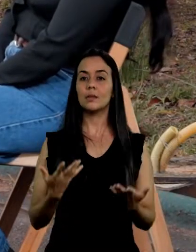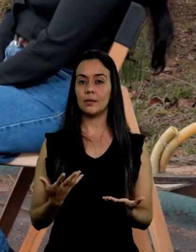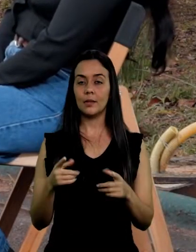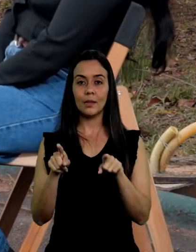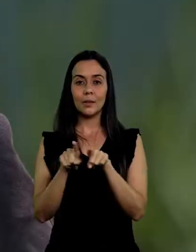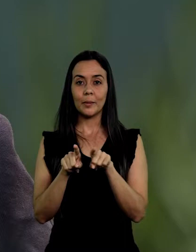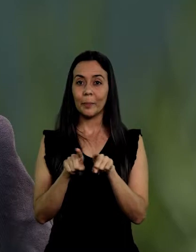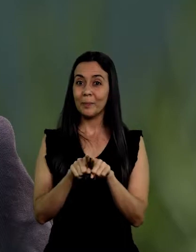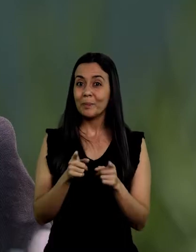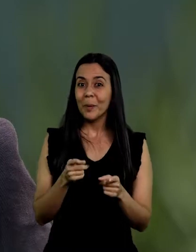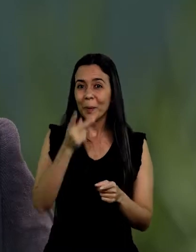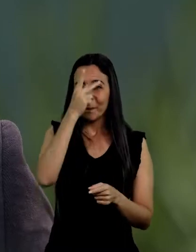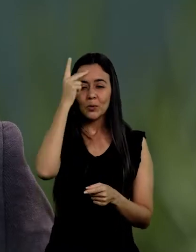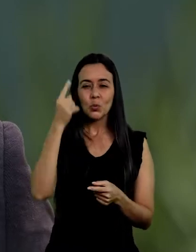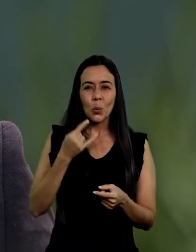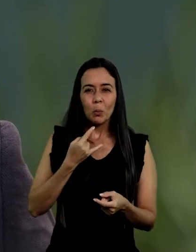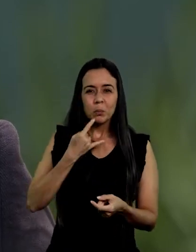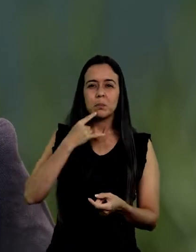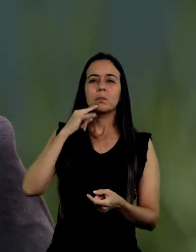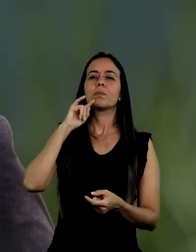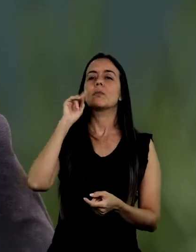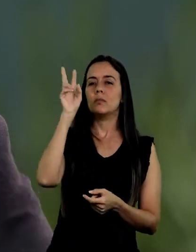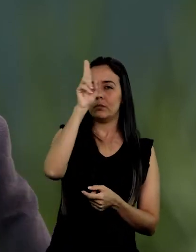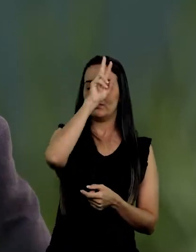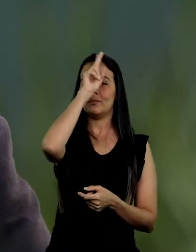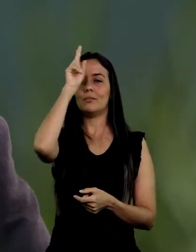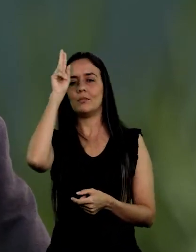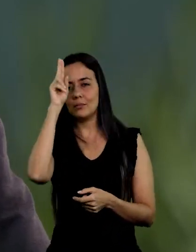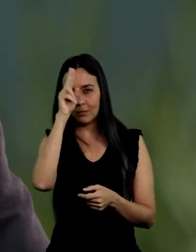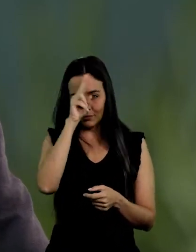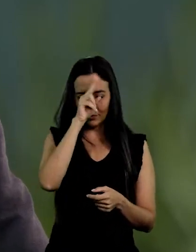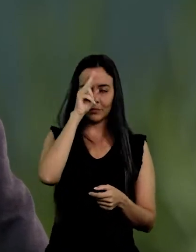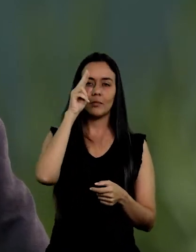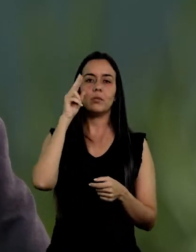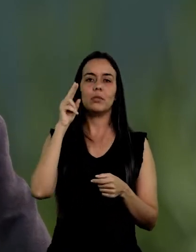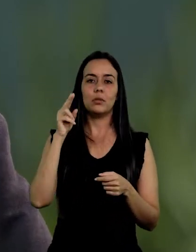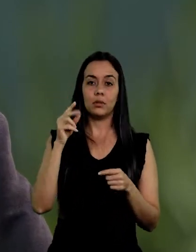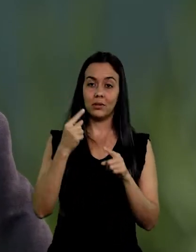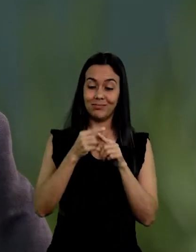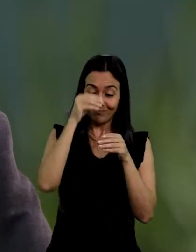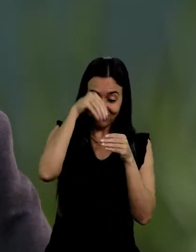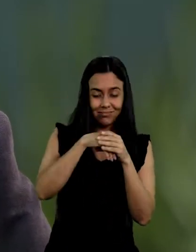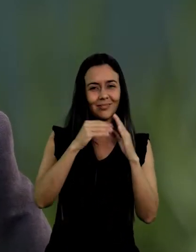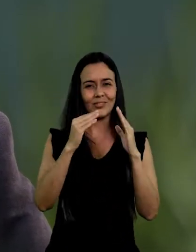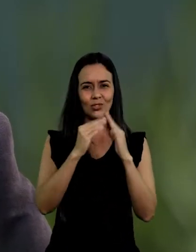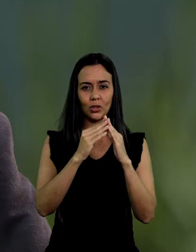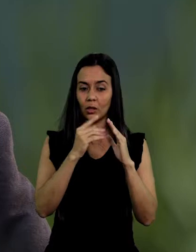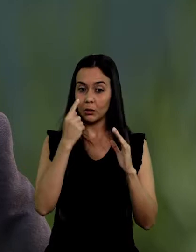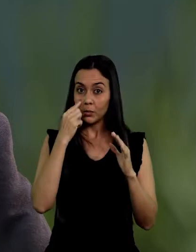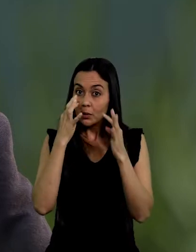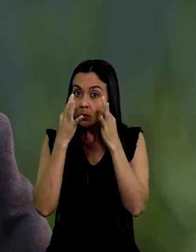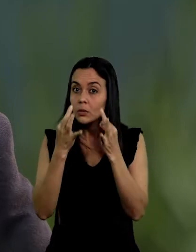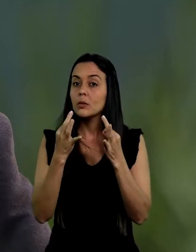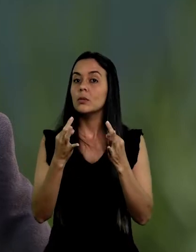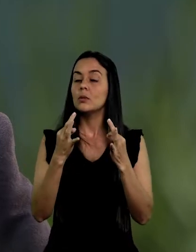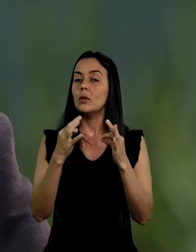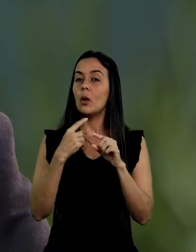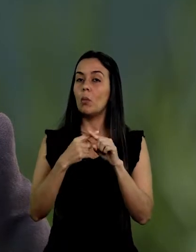Sobre forma de alcoolismo, que também é uma coisa que aumentou muito, né? Então, é uma coisa que a gente tem que ficar de olho, com